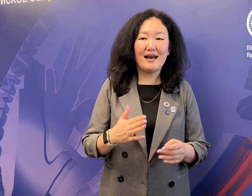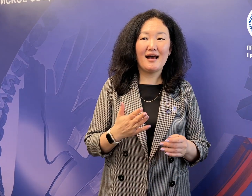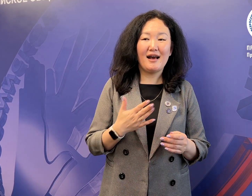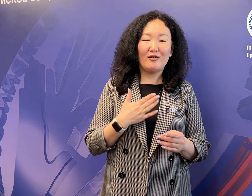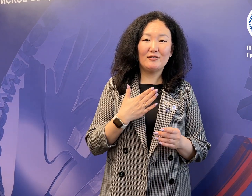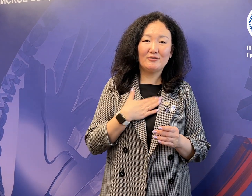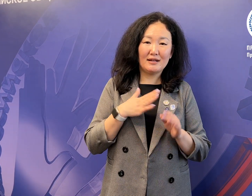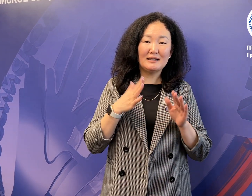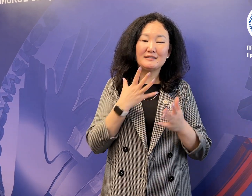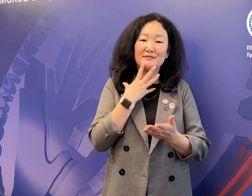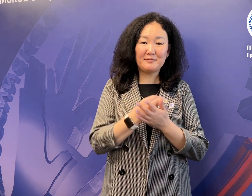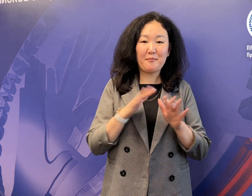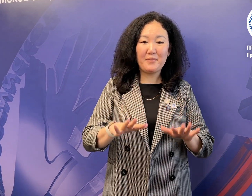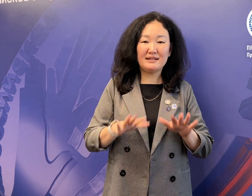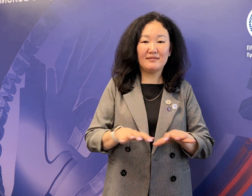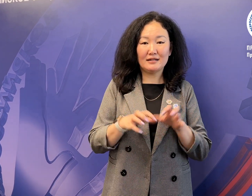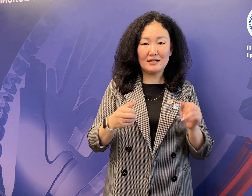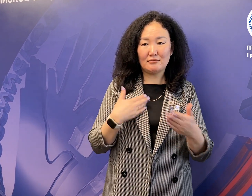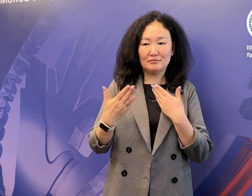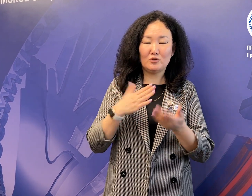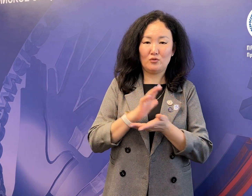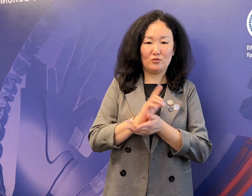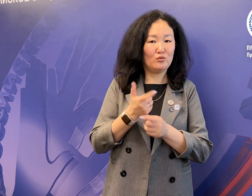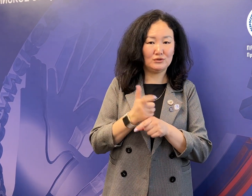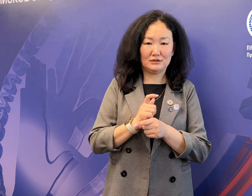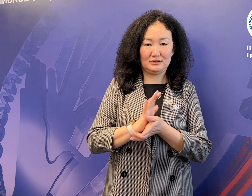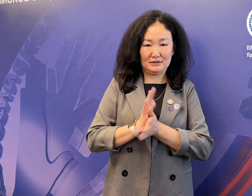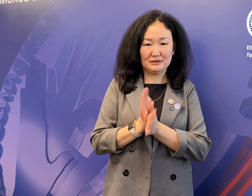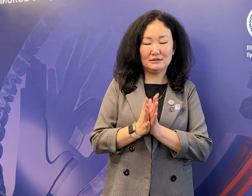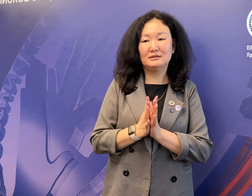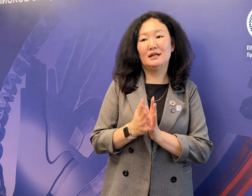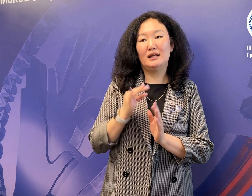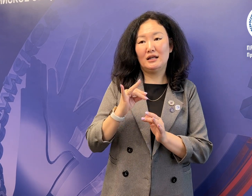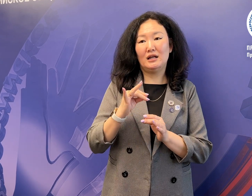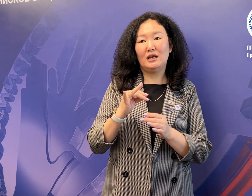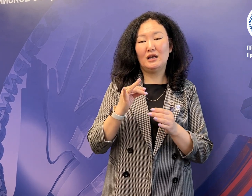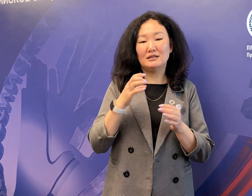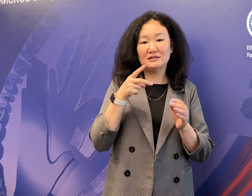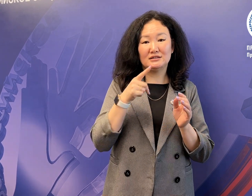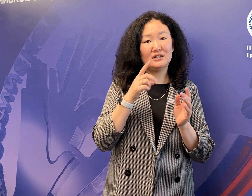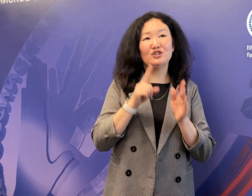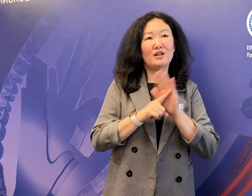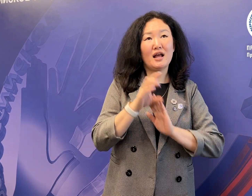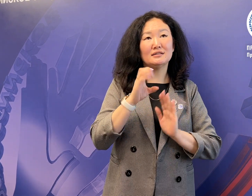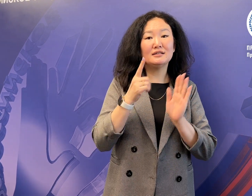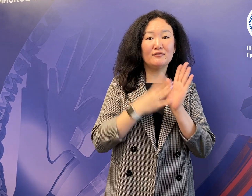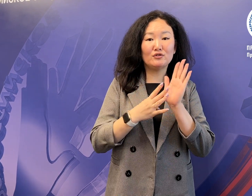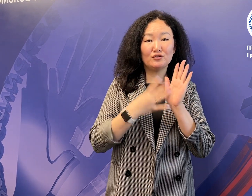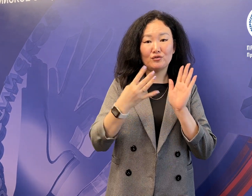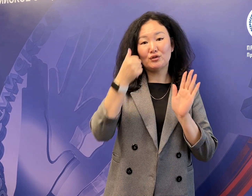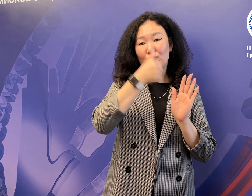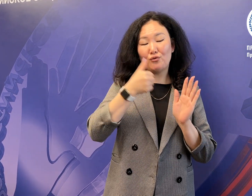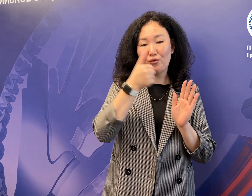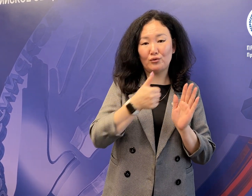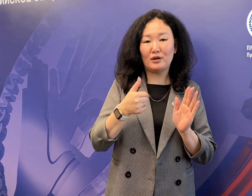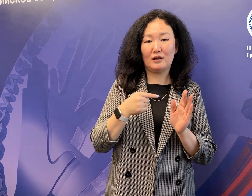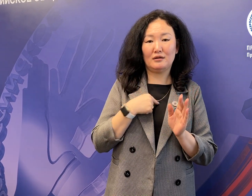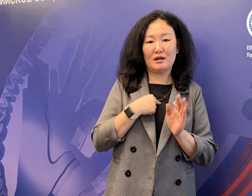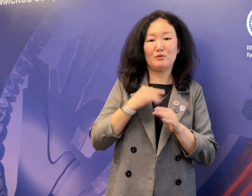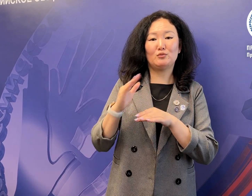С нашими местными властями у нас отношения очень тесные. Начиная с 1994 года, Министерство труда и социального развития